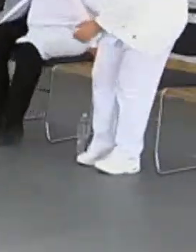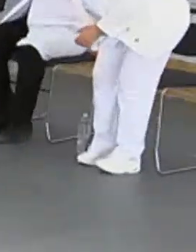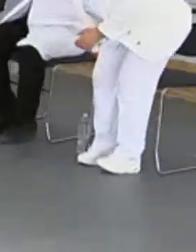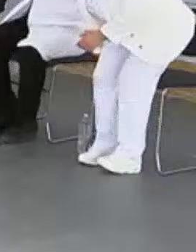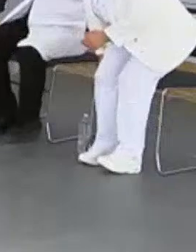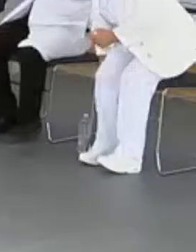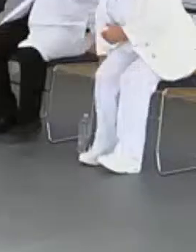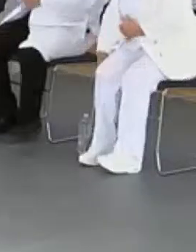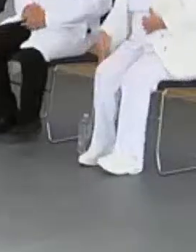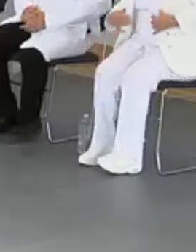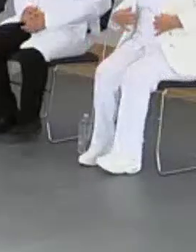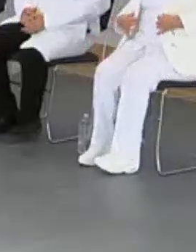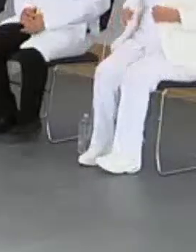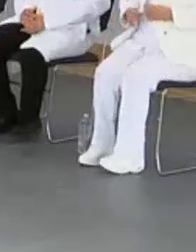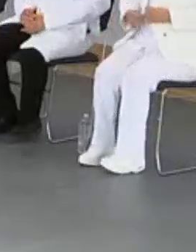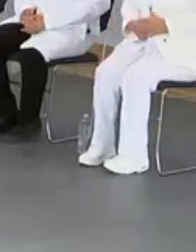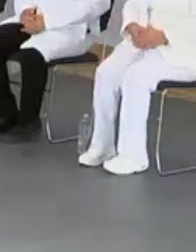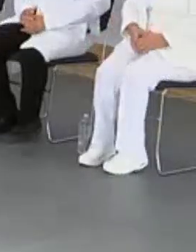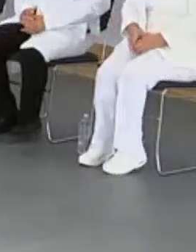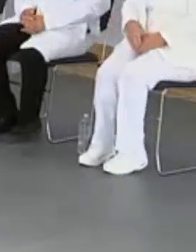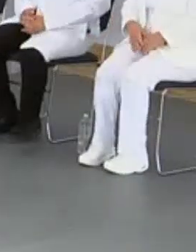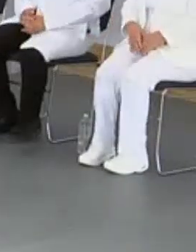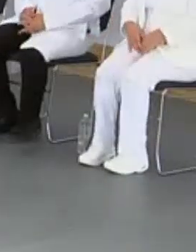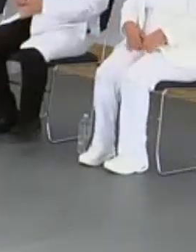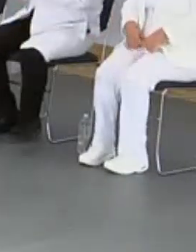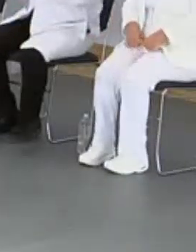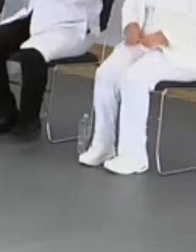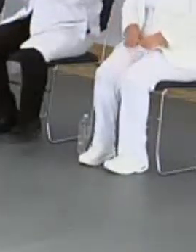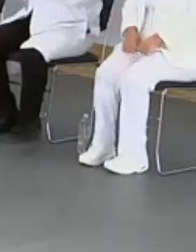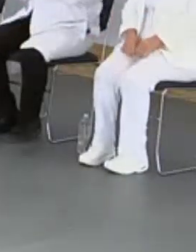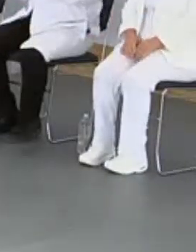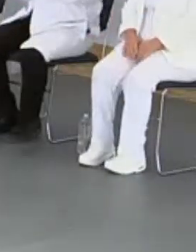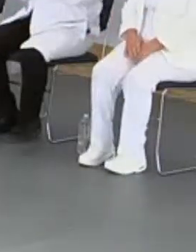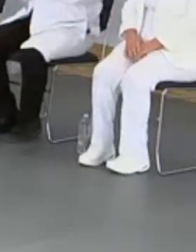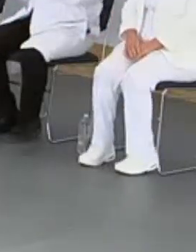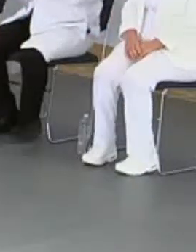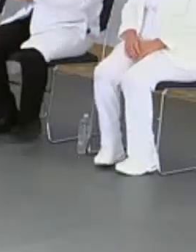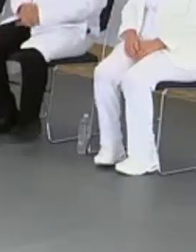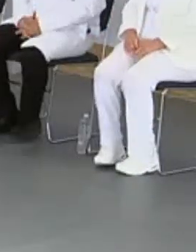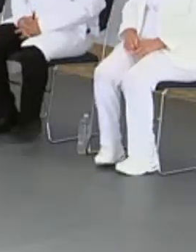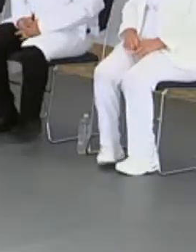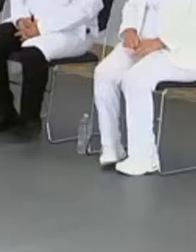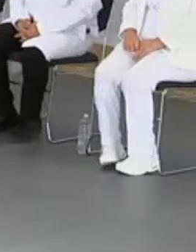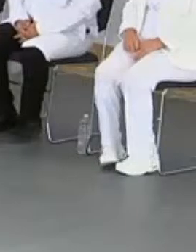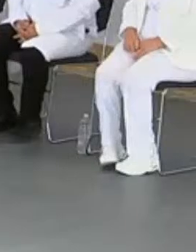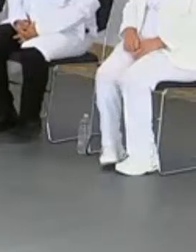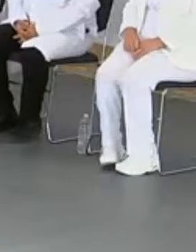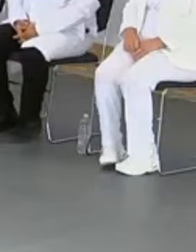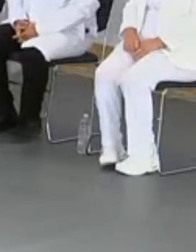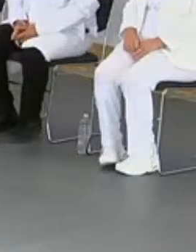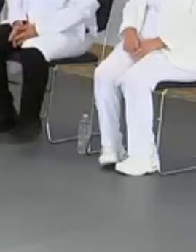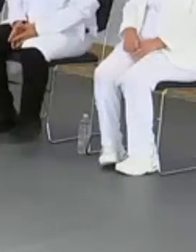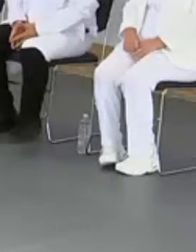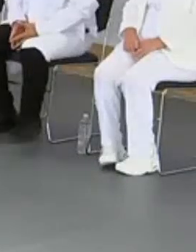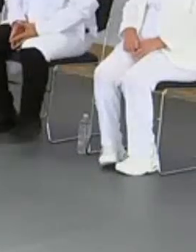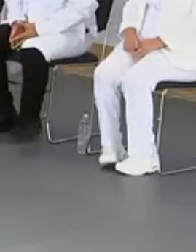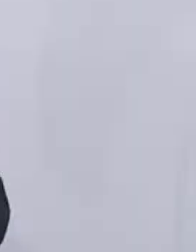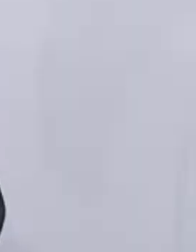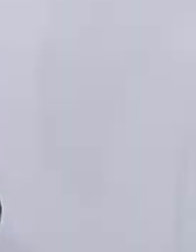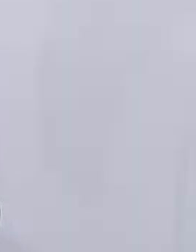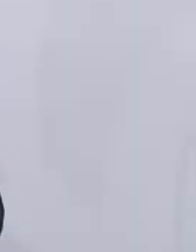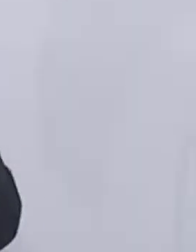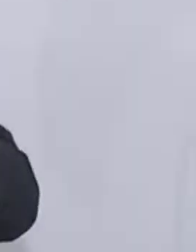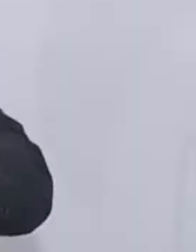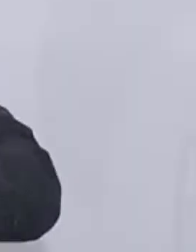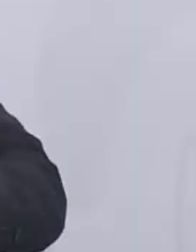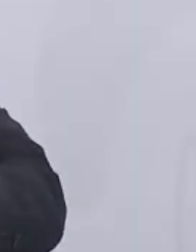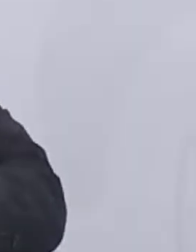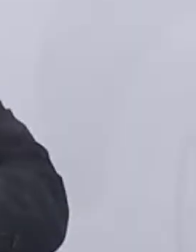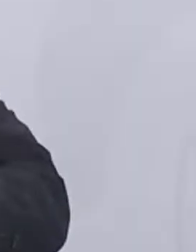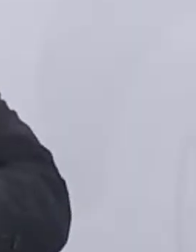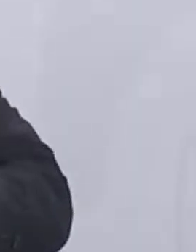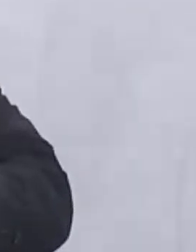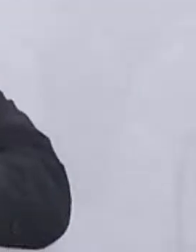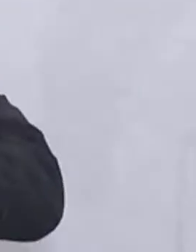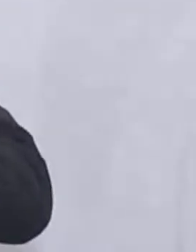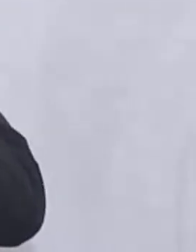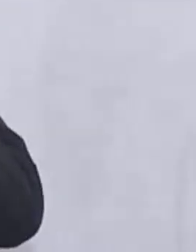Promoción de la Salud. Muy buenas tardes a todas y todos. Hoy Tlajomulco, además de ser un municipio